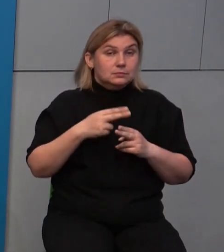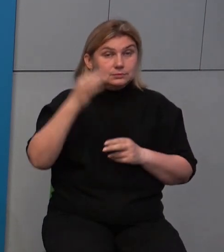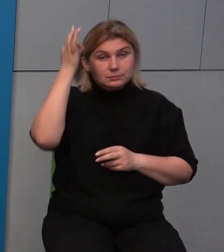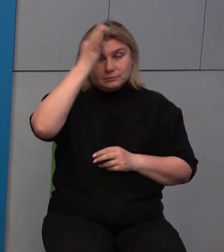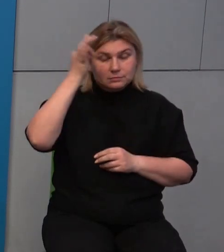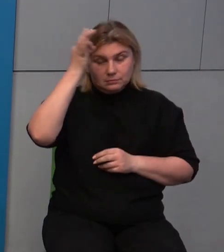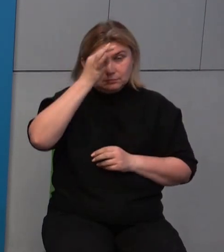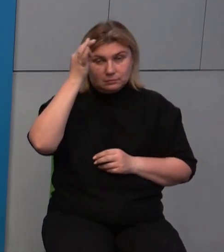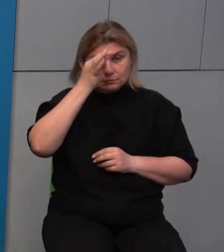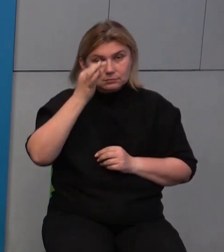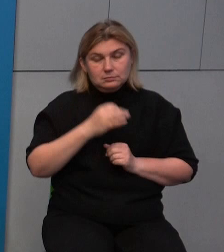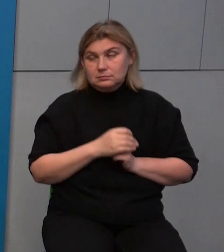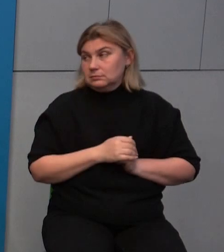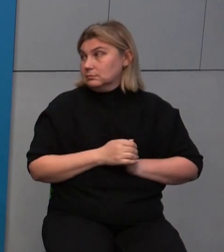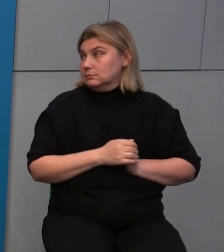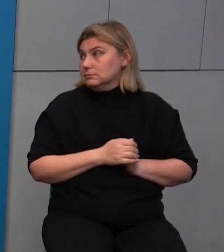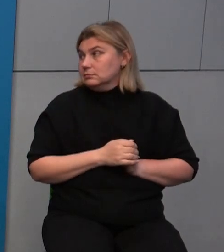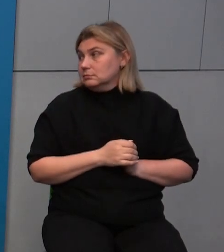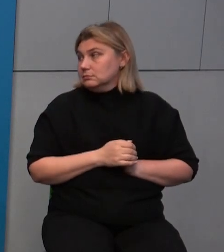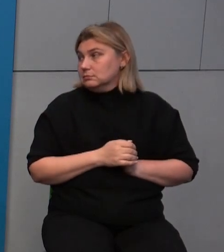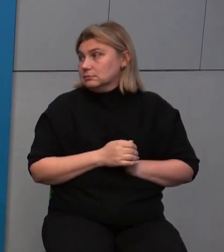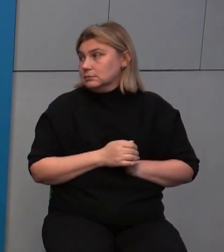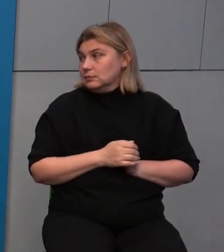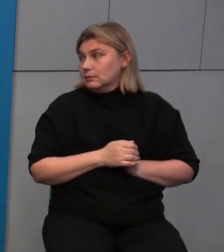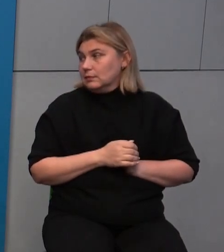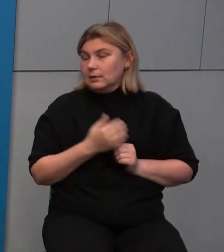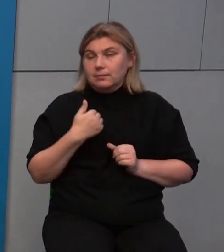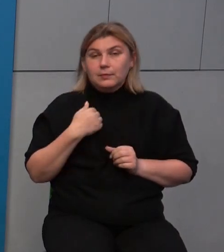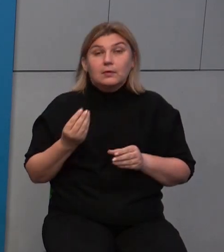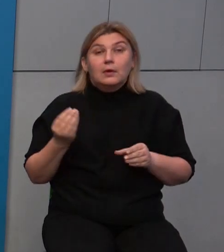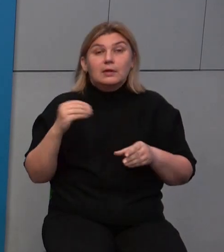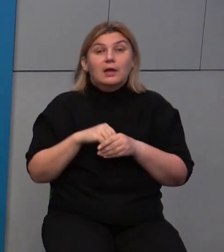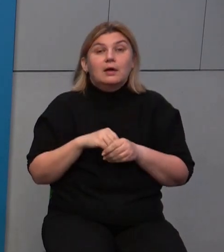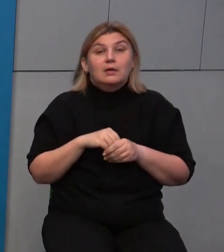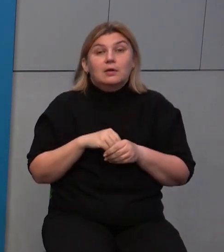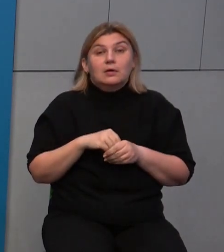a w dodatku jeszcze bardzo był zaangażowany w zażywanie